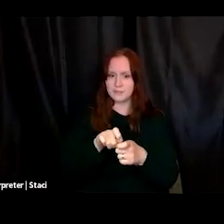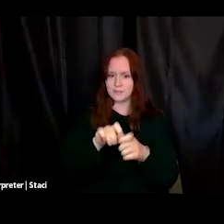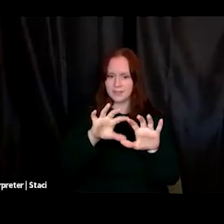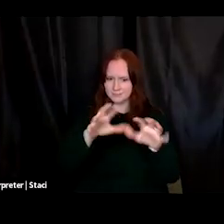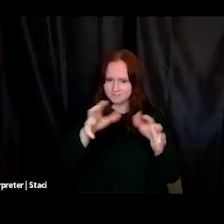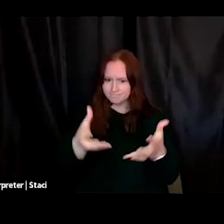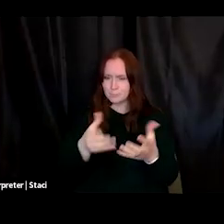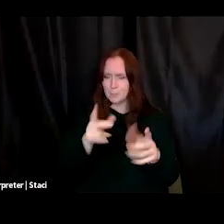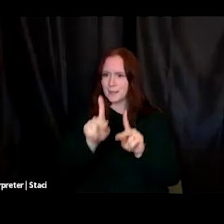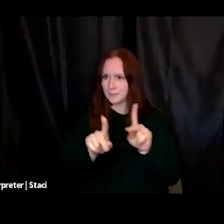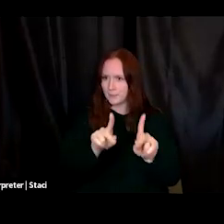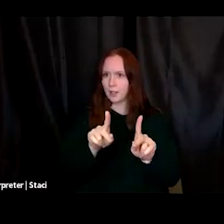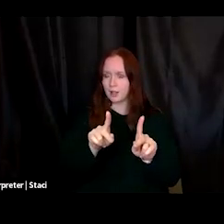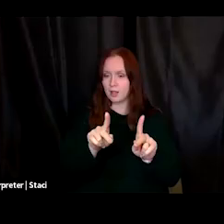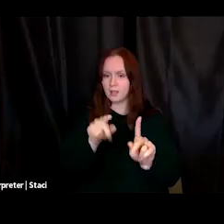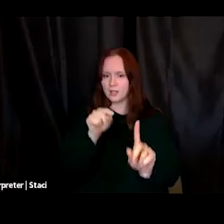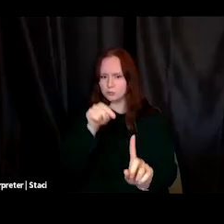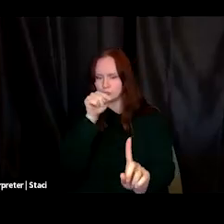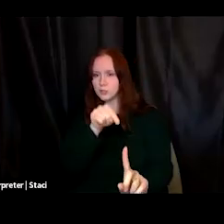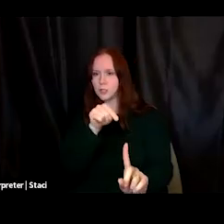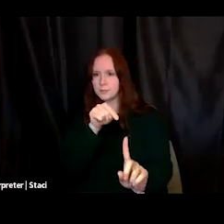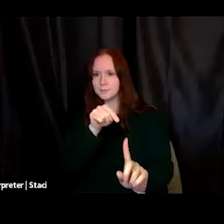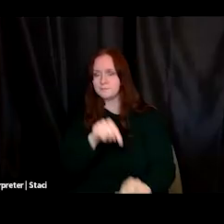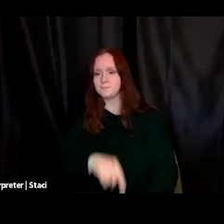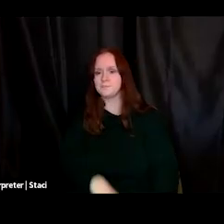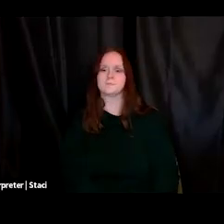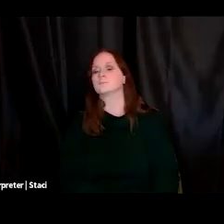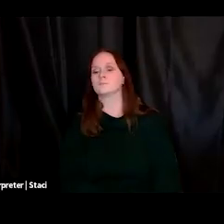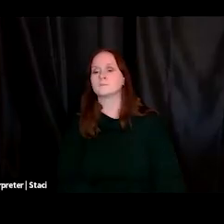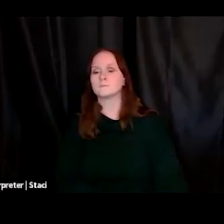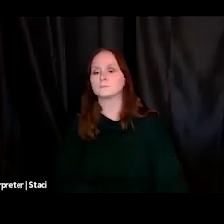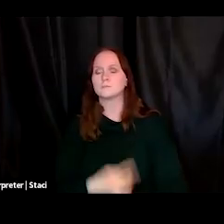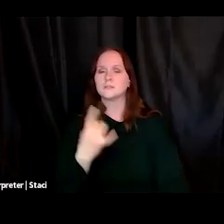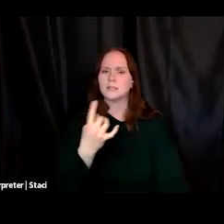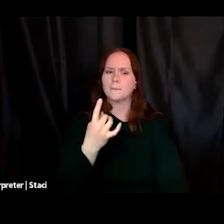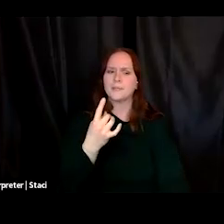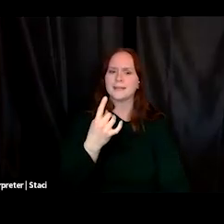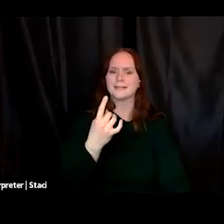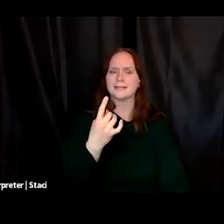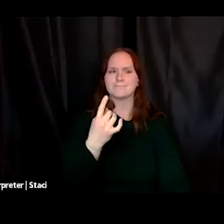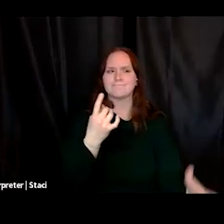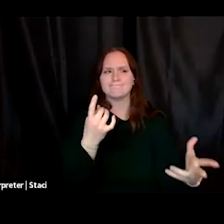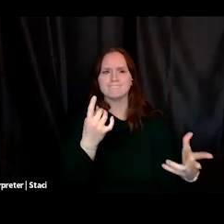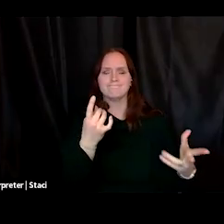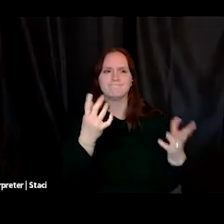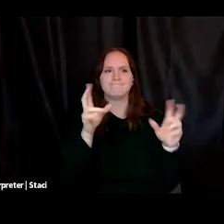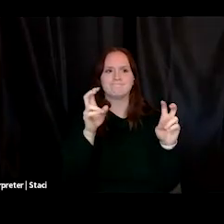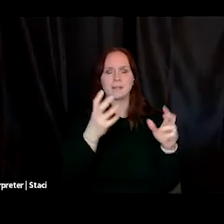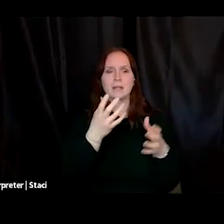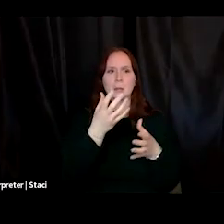Así que también, aunque no es un requisito hacer SOAR para tener una gran colaboración con su oficina de campo de la SSA, definitivamente ayuda.